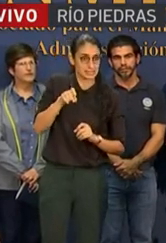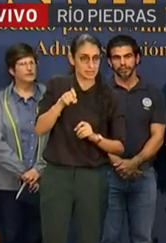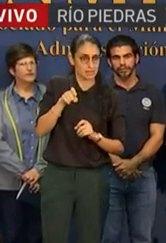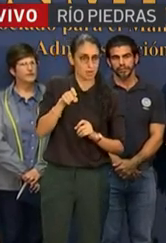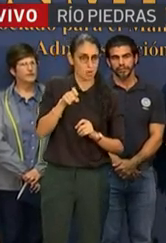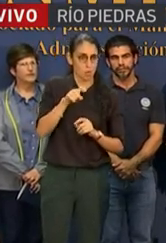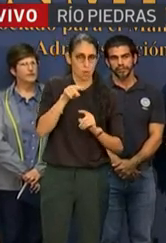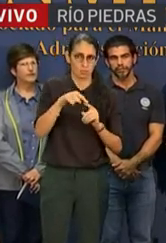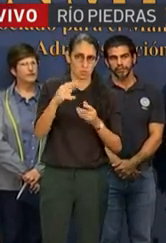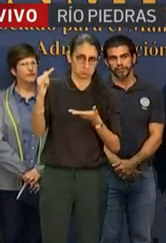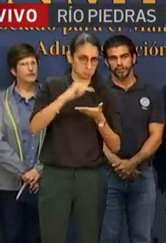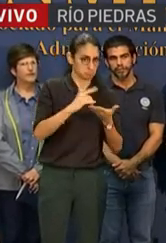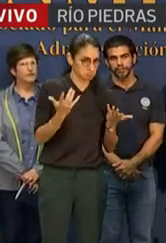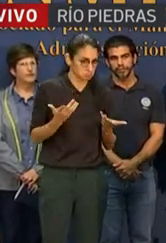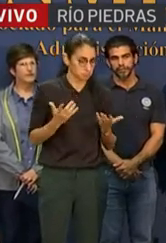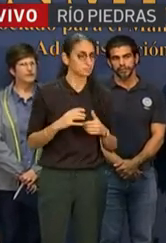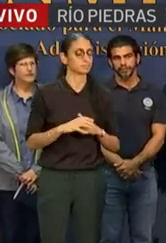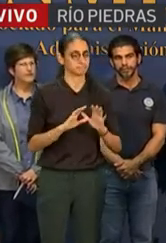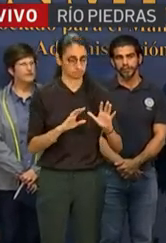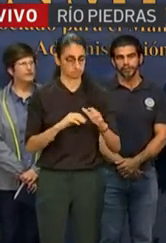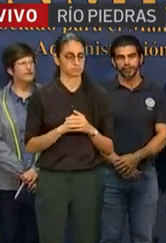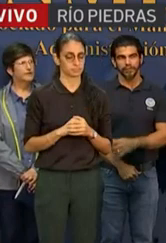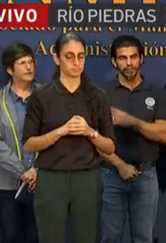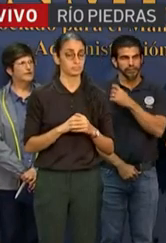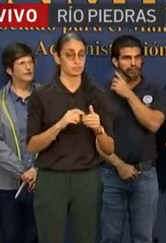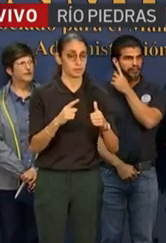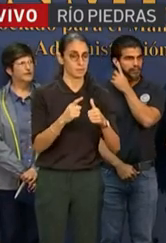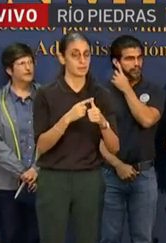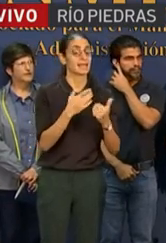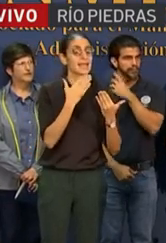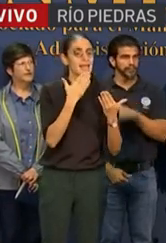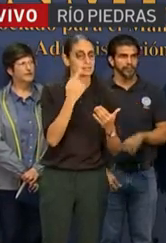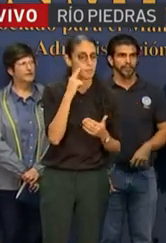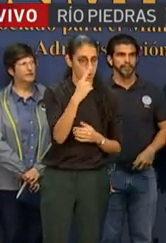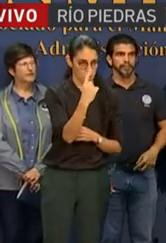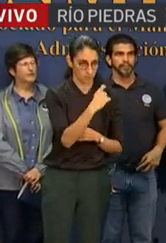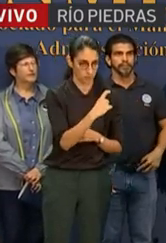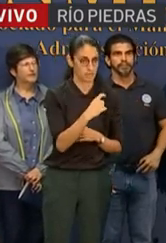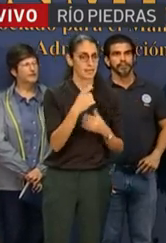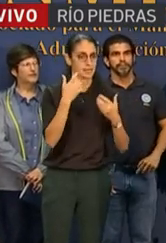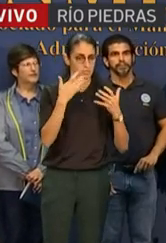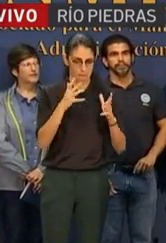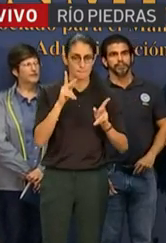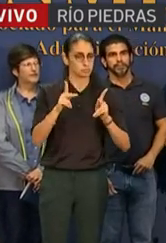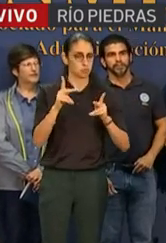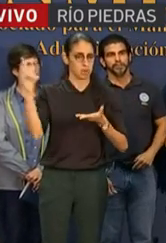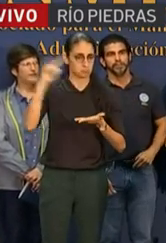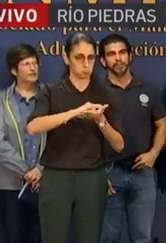ADICIONAL QUE VENGA DE ESTADOS